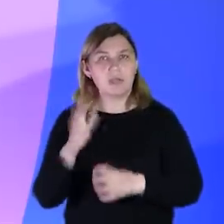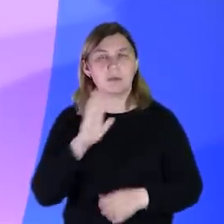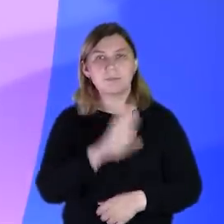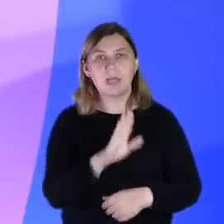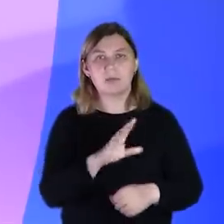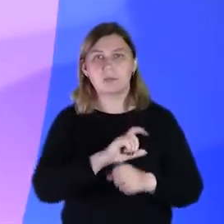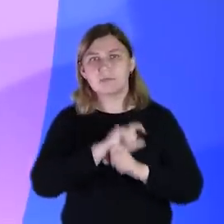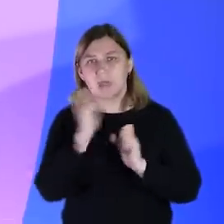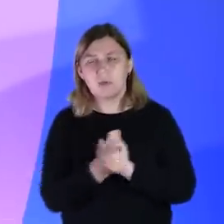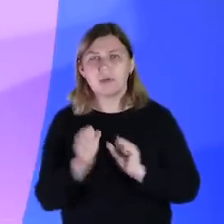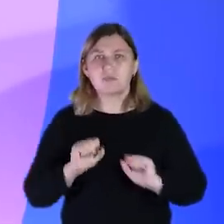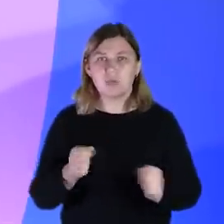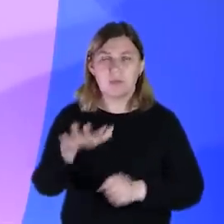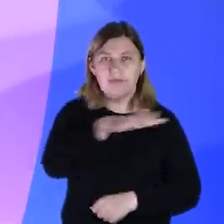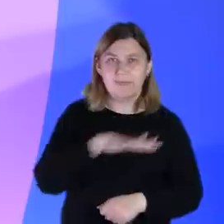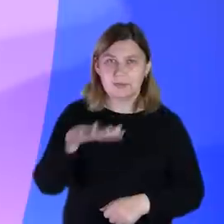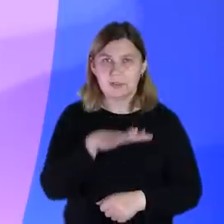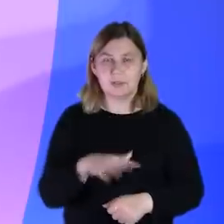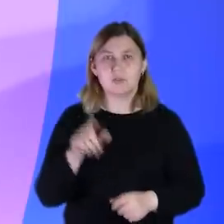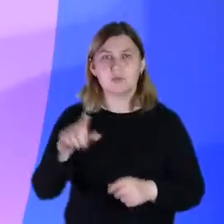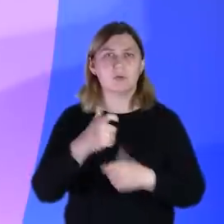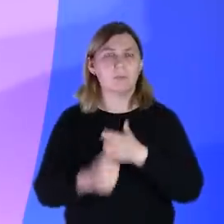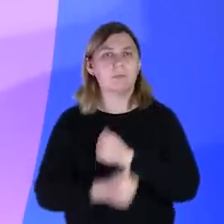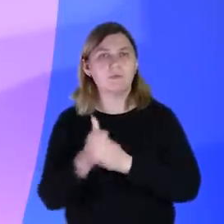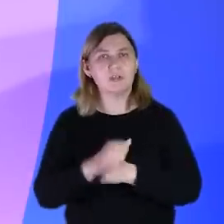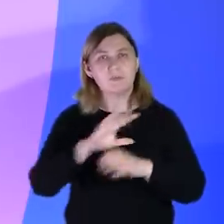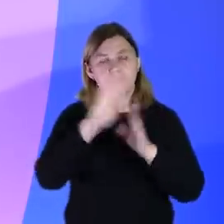wyłączność działania na tym terenie. To sprawiało to, że wszystkie inne formacje,